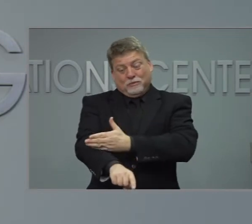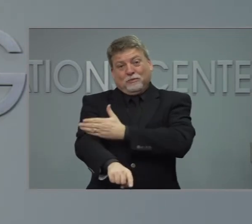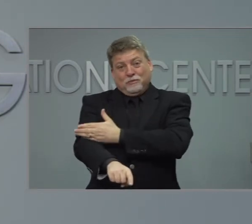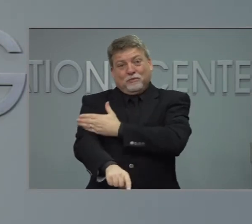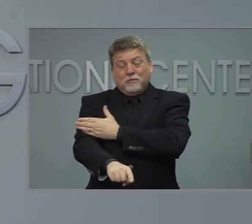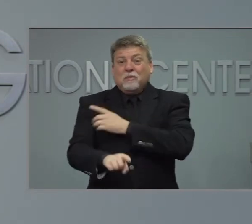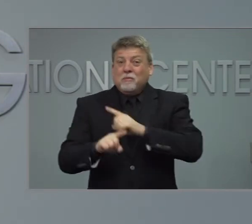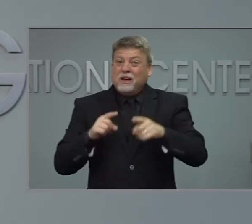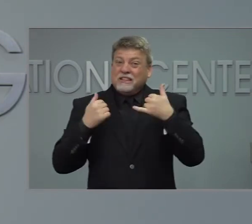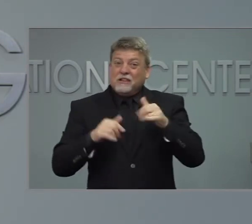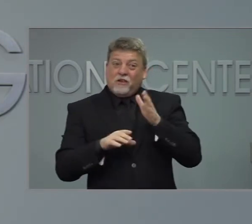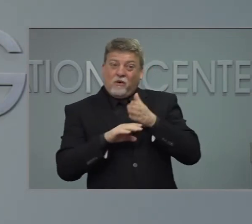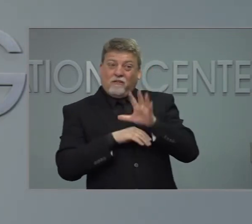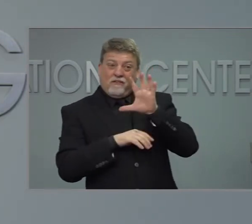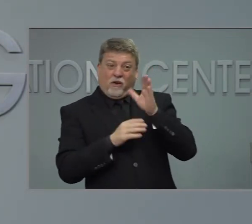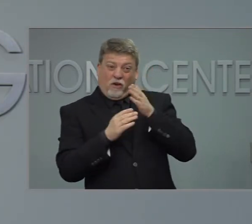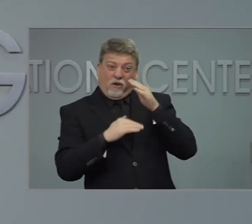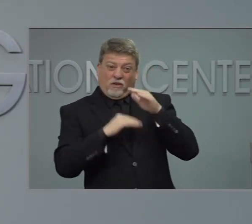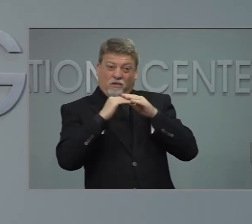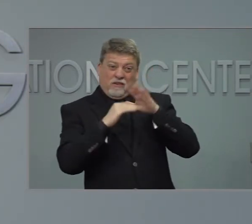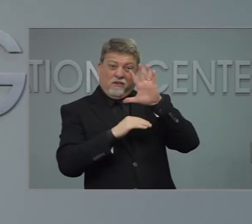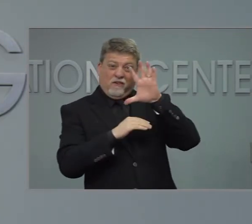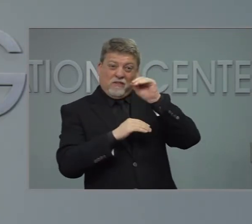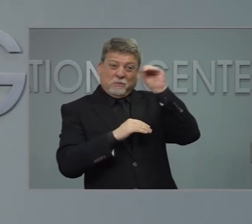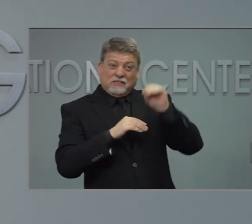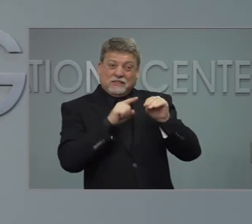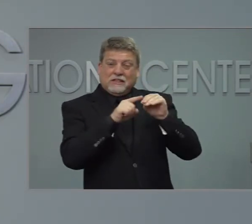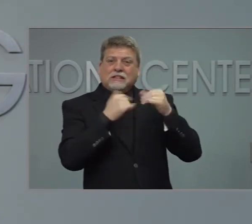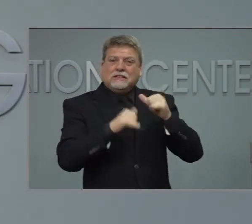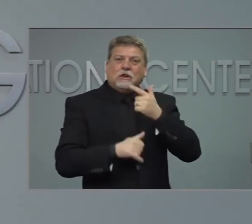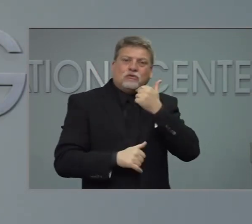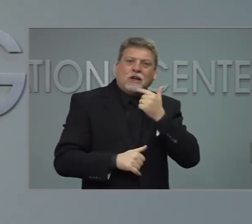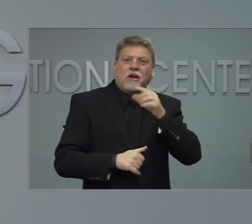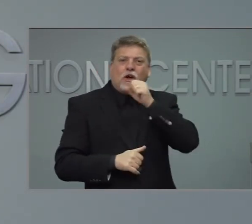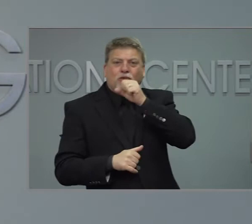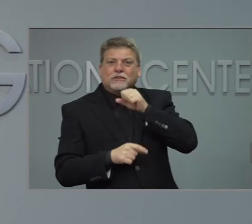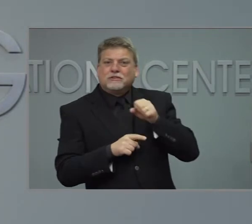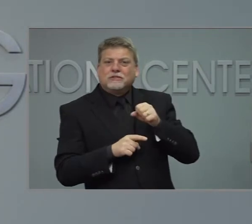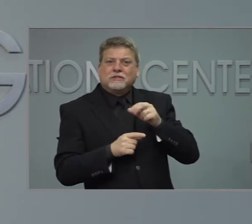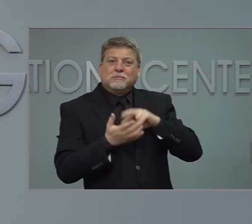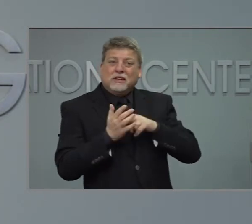mejorando, pero todavía tenemos casi el cincuenta por ciento de los condados están en naranja o